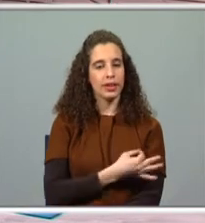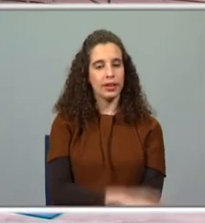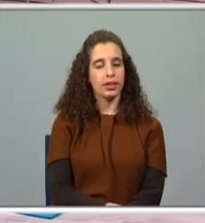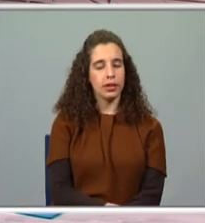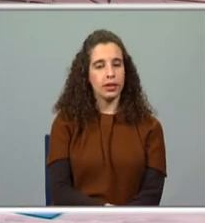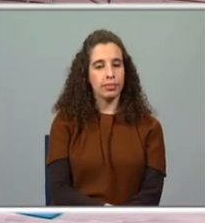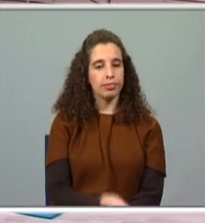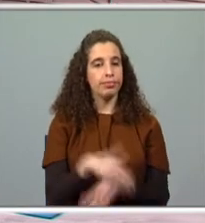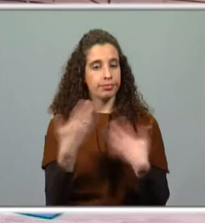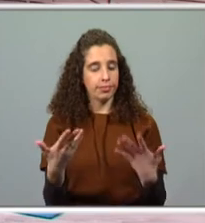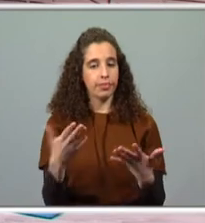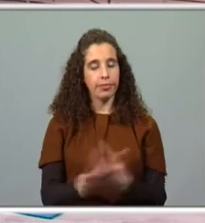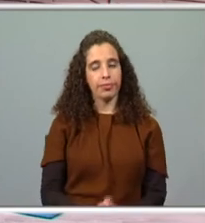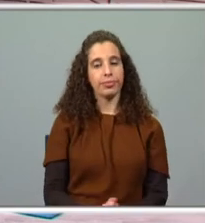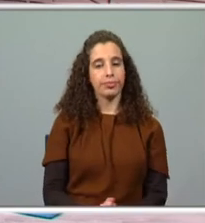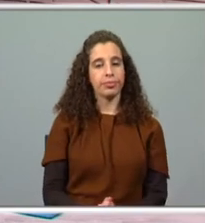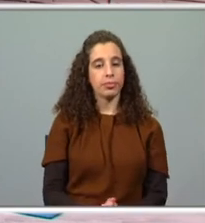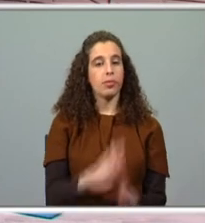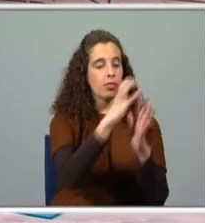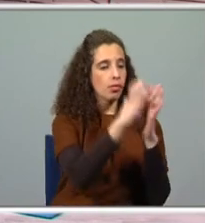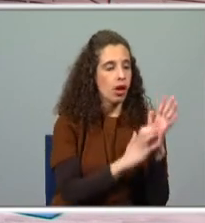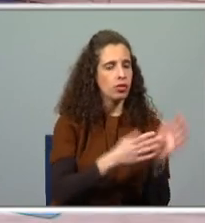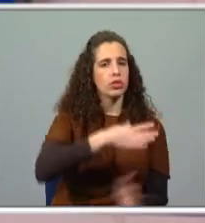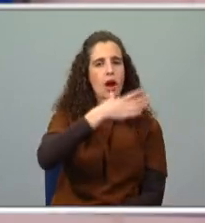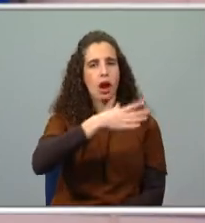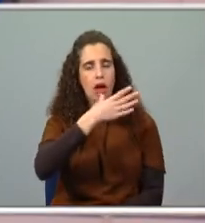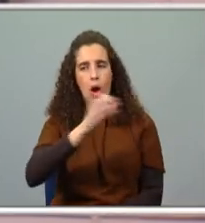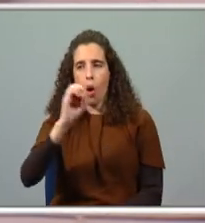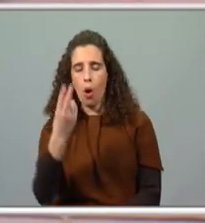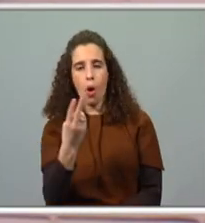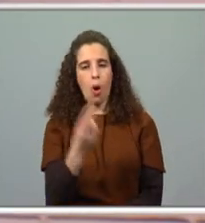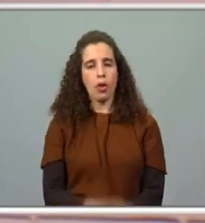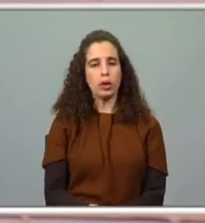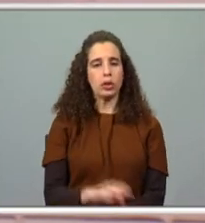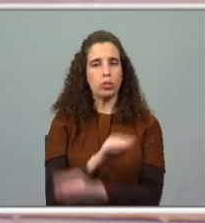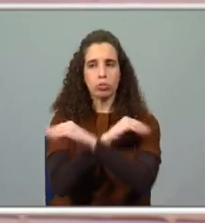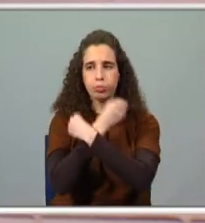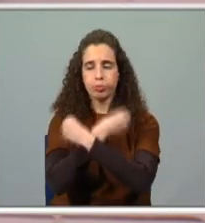portanto tanto tanto em textos narrativos como em bandas desenhadas nós 因此在文本中我們在漫畫中的敘述